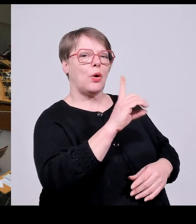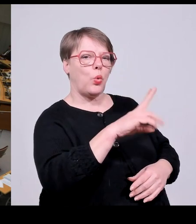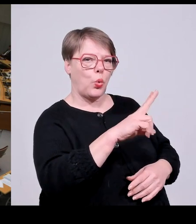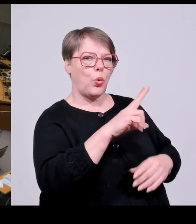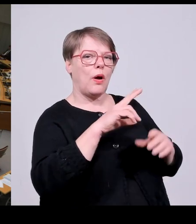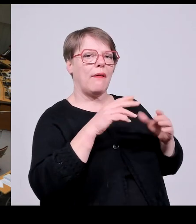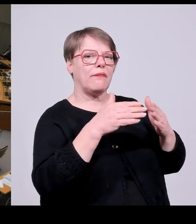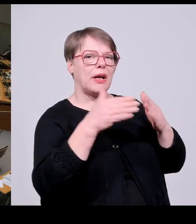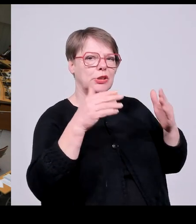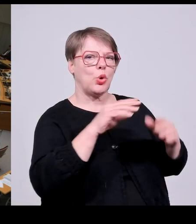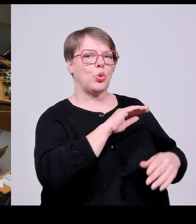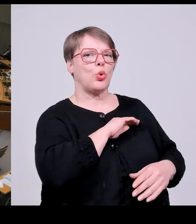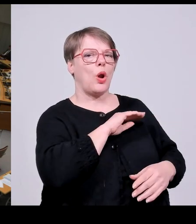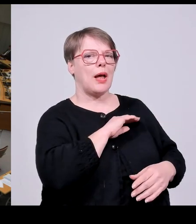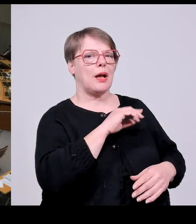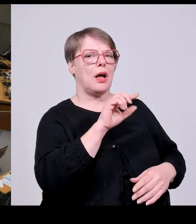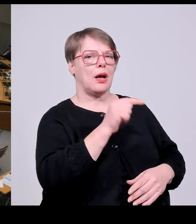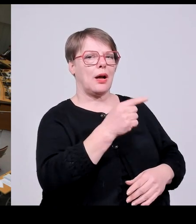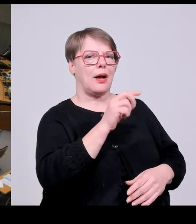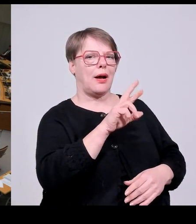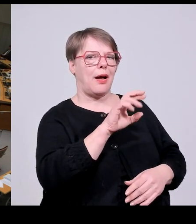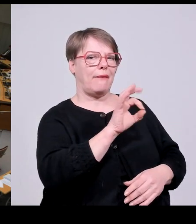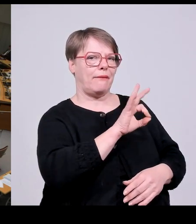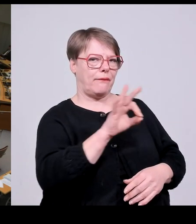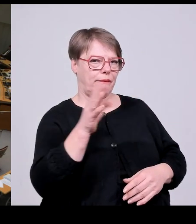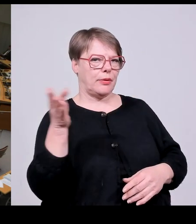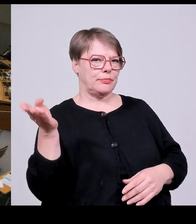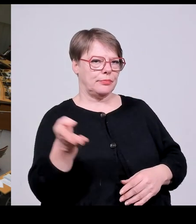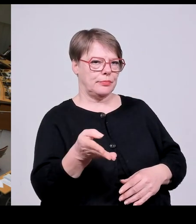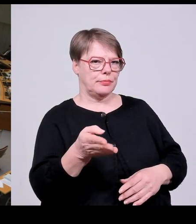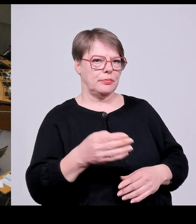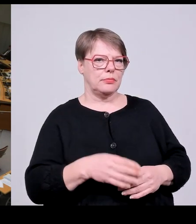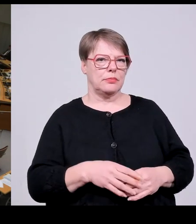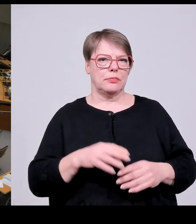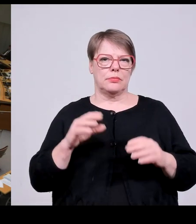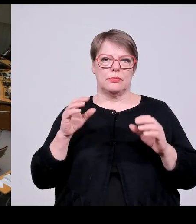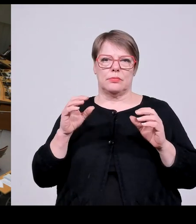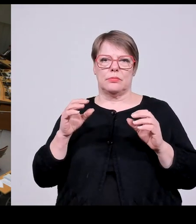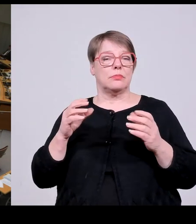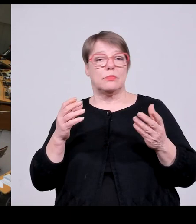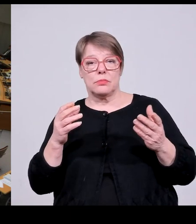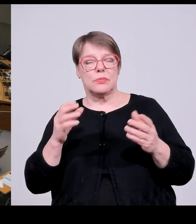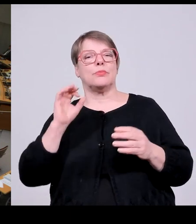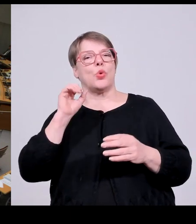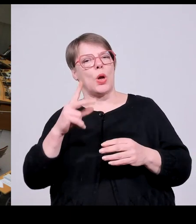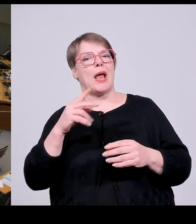Ich bin der Neue Greff. Herr Präsident, liebe Kolleginnen und Kollegen! Herzlich Grüße von Christian Gräff.